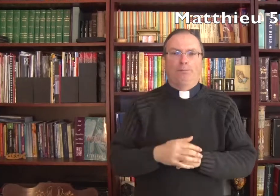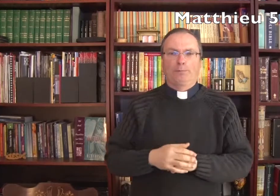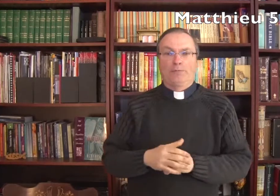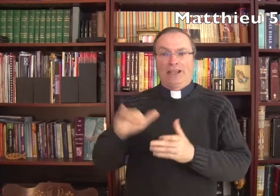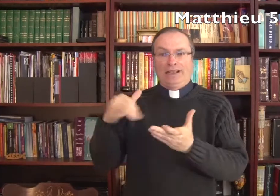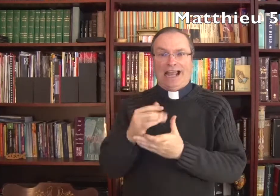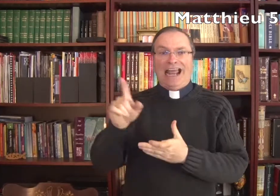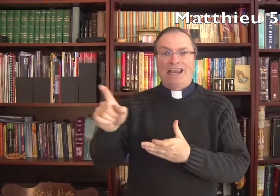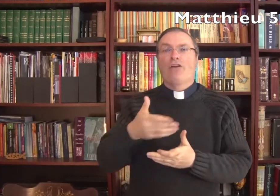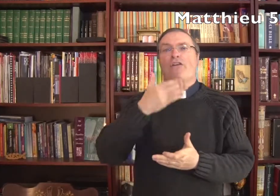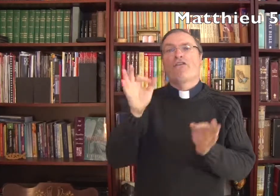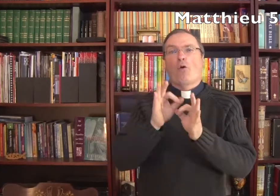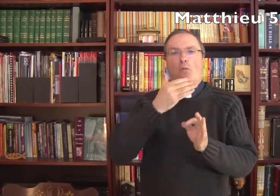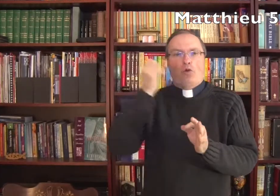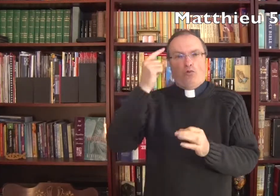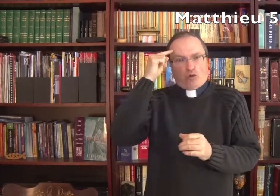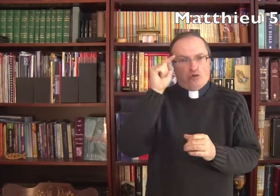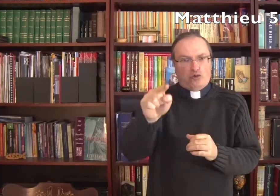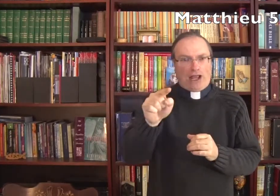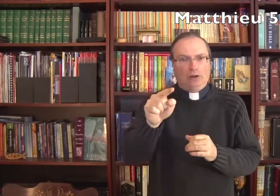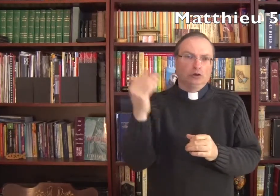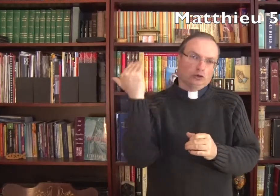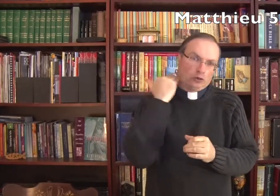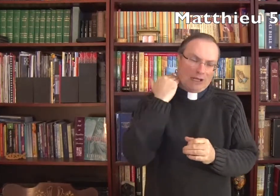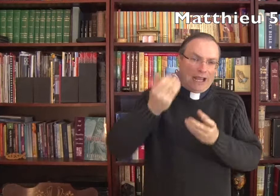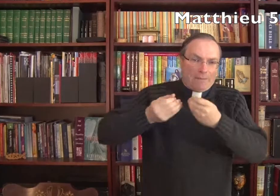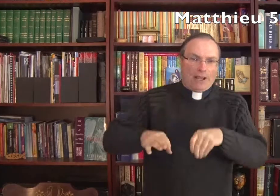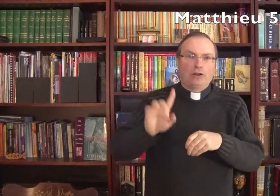car il vaut mieux pour toi subir la perte